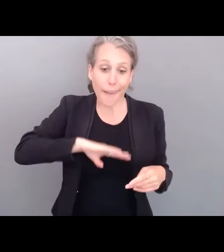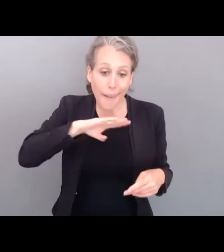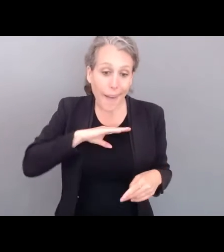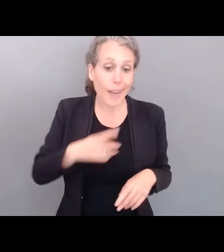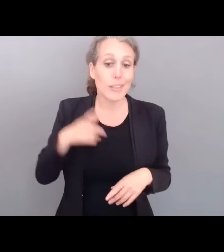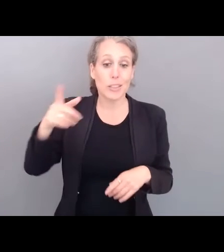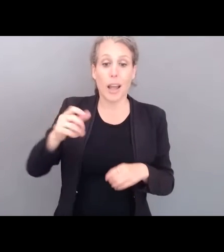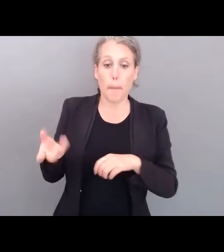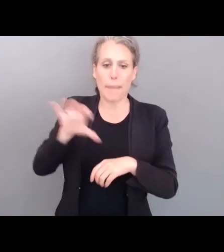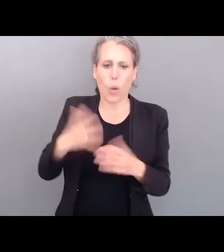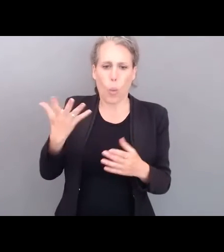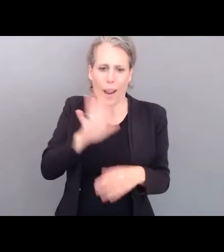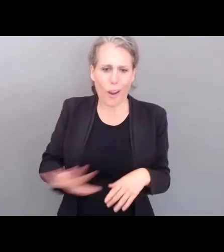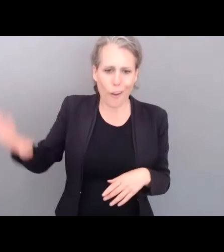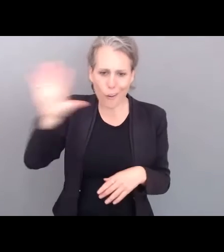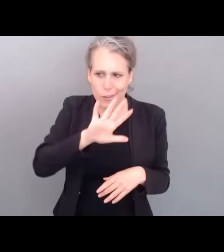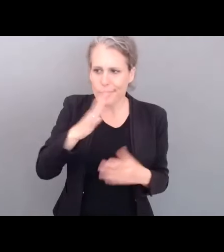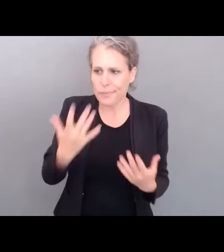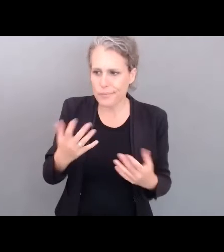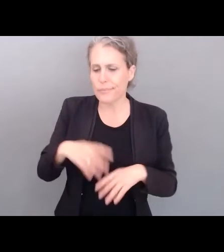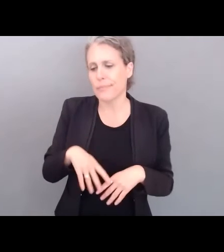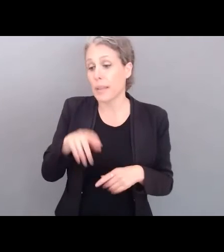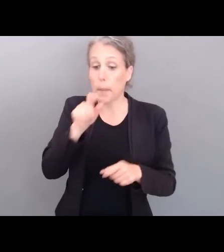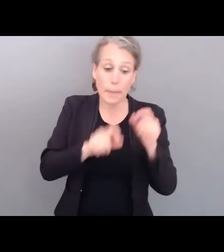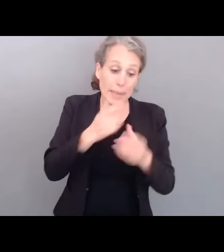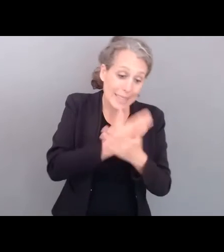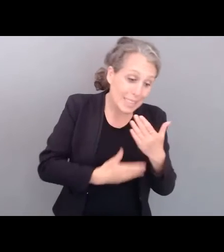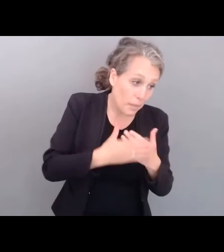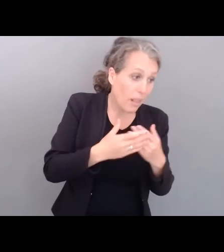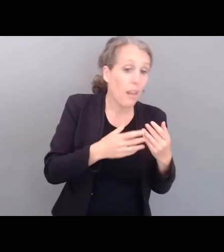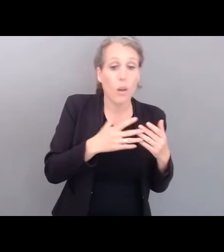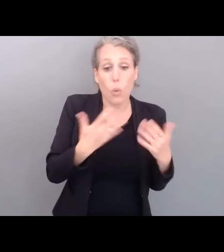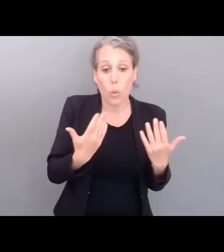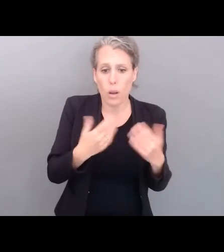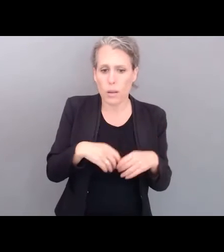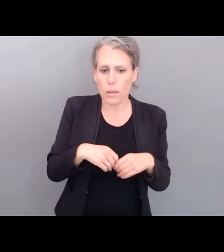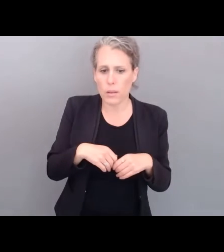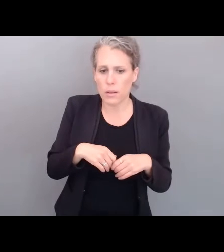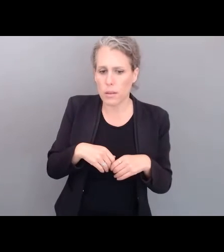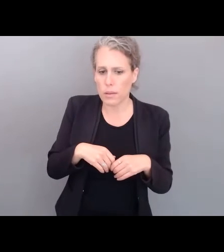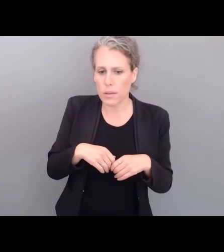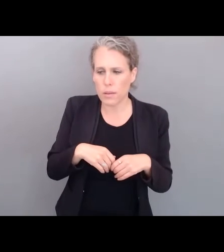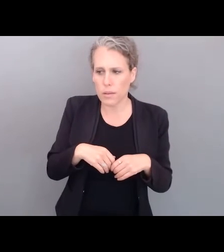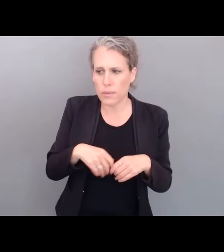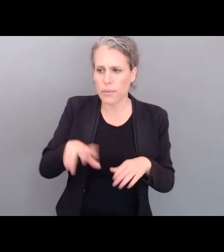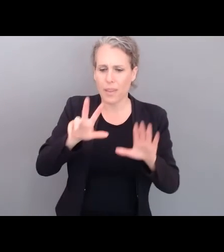se ha considerado el género, edad y representación geográfica. de Bangladesh como hemos incluido personas con discapacidad de una división de nuestros